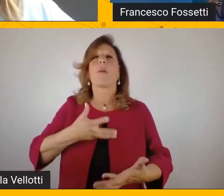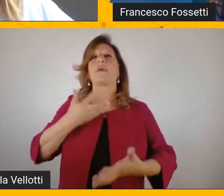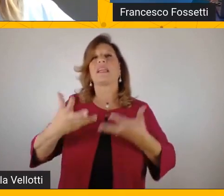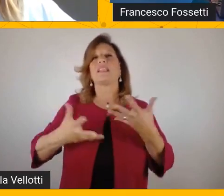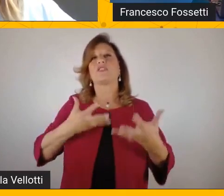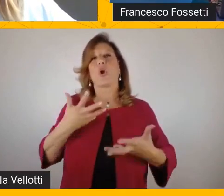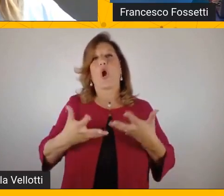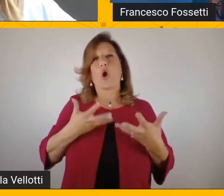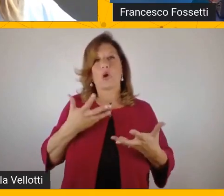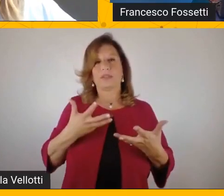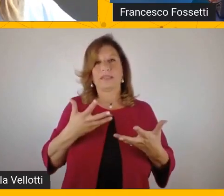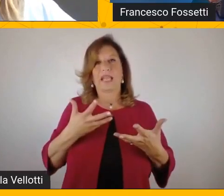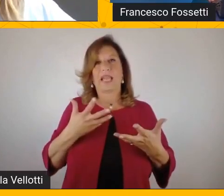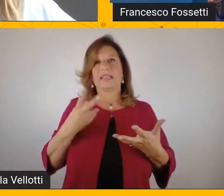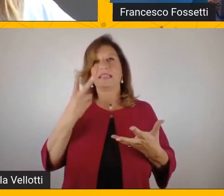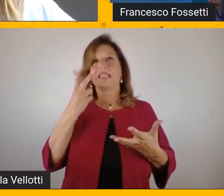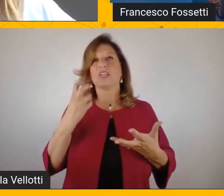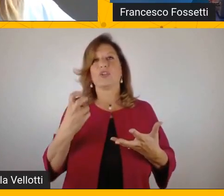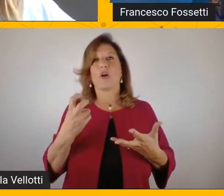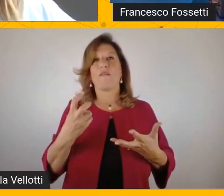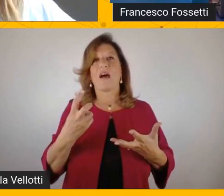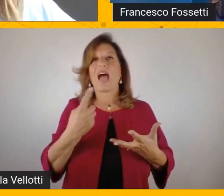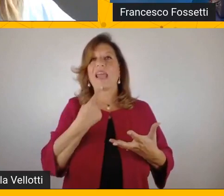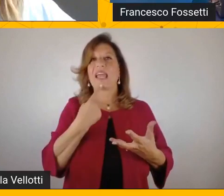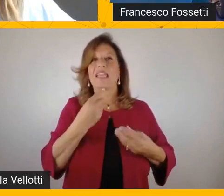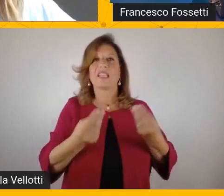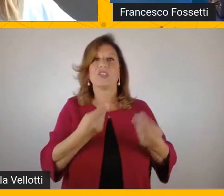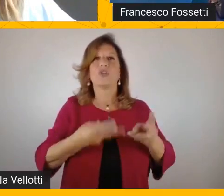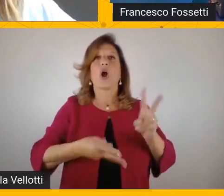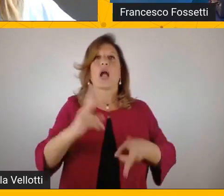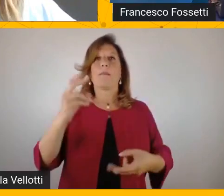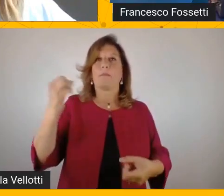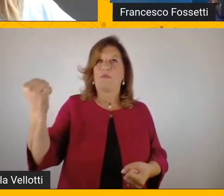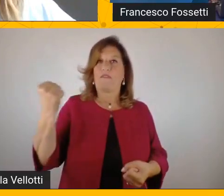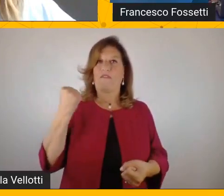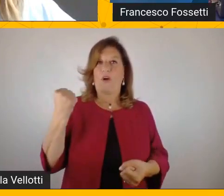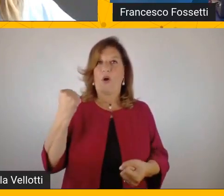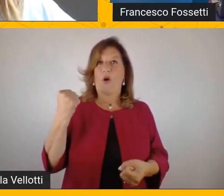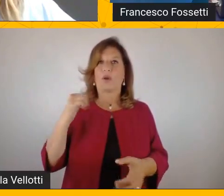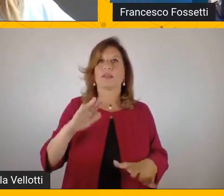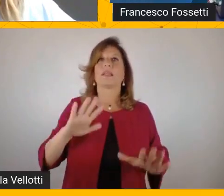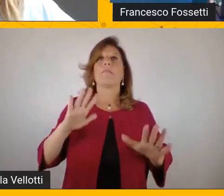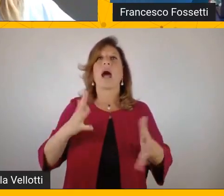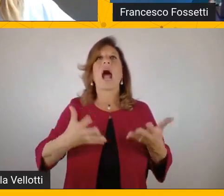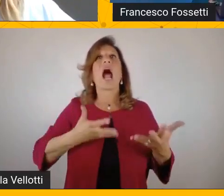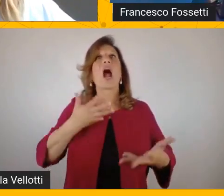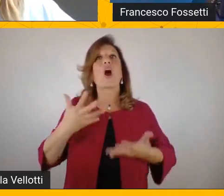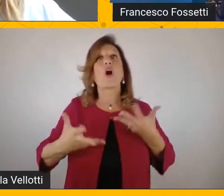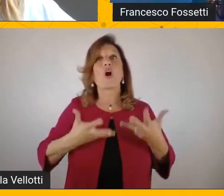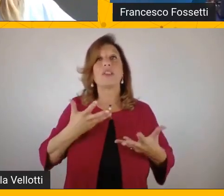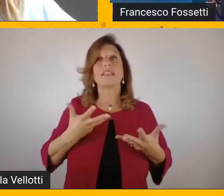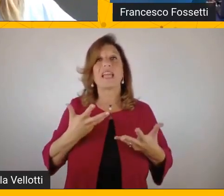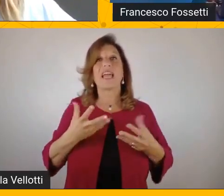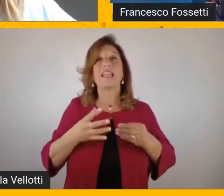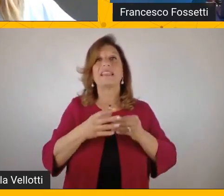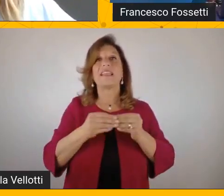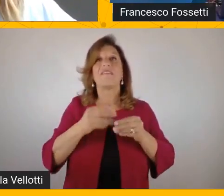perché son contenti di trovare il giocatore più rte ma perché